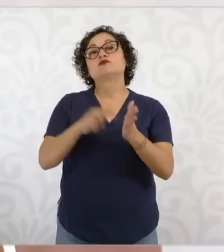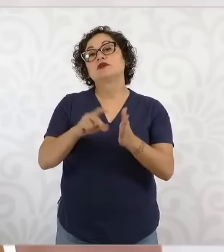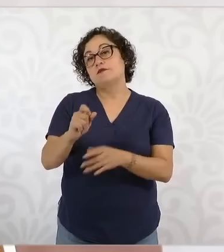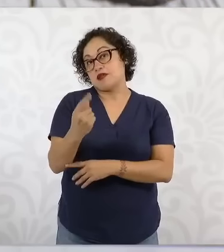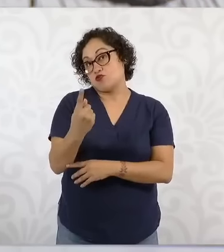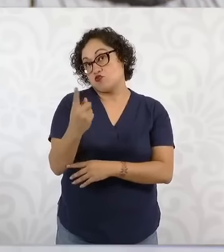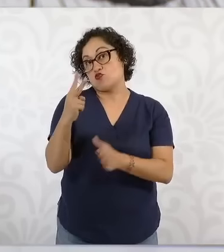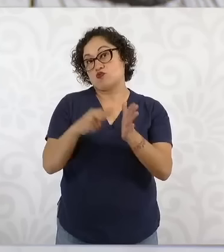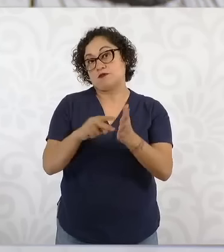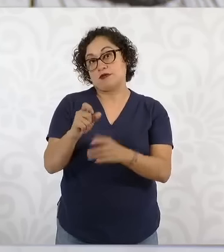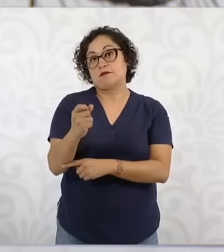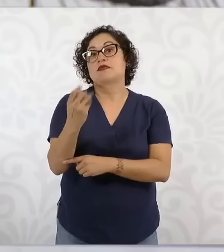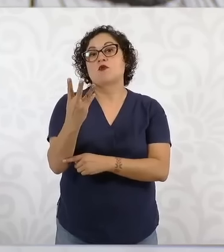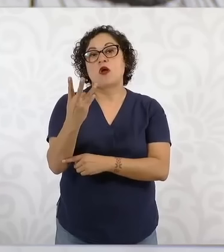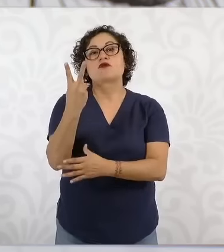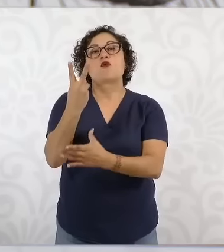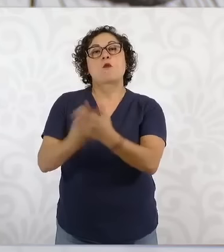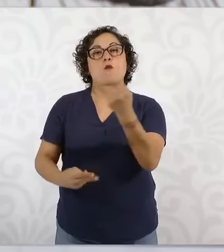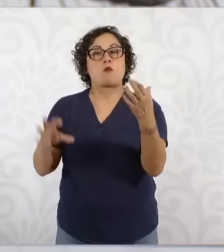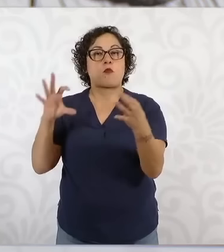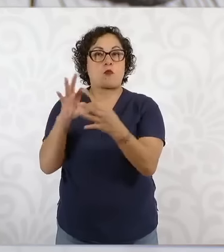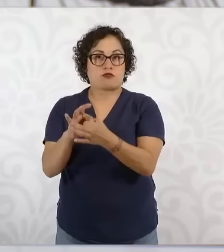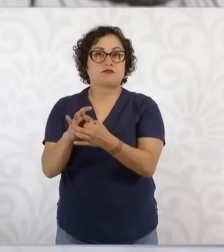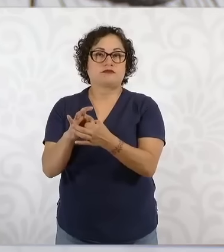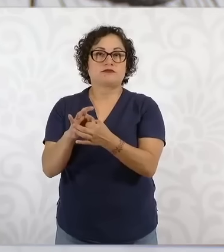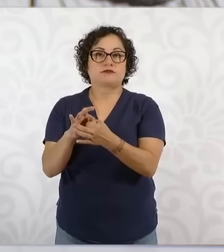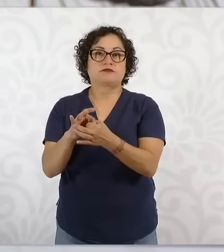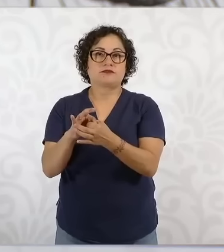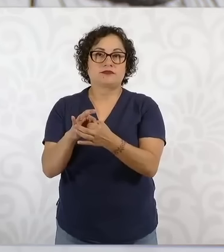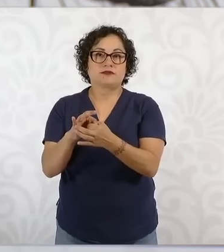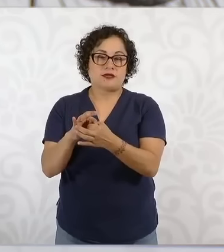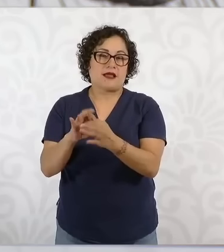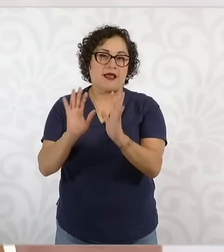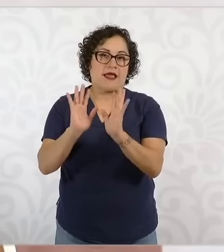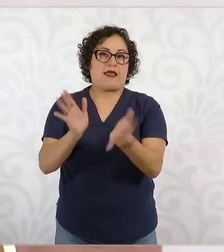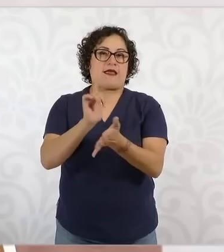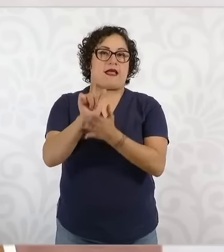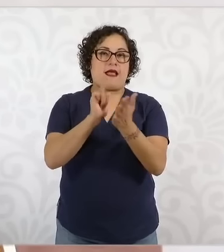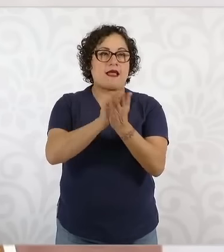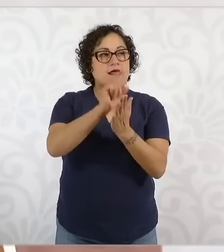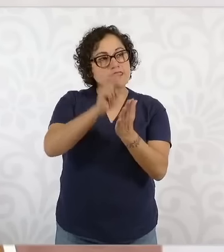pues fueron los dos partidos que aprobaron todas las reformas estructurales y lo que ya conocemos,